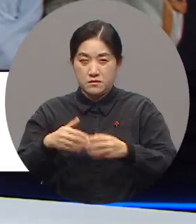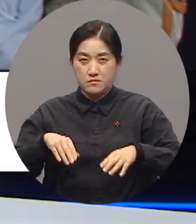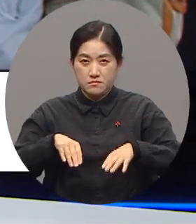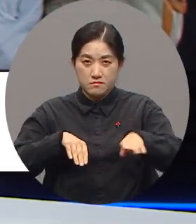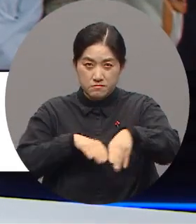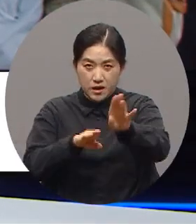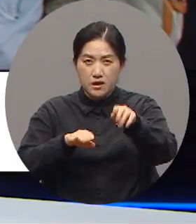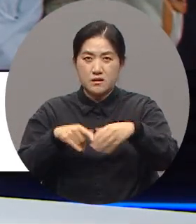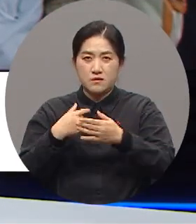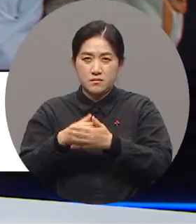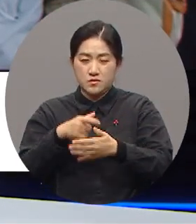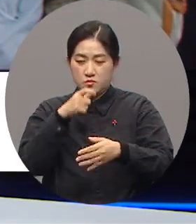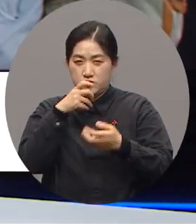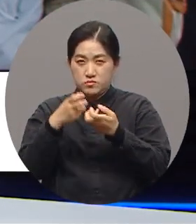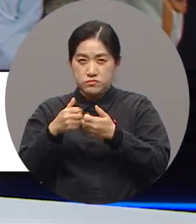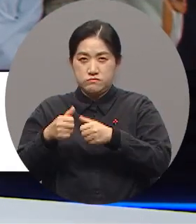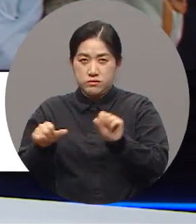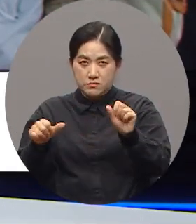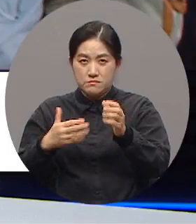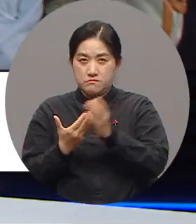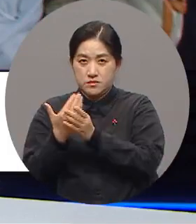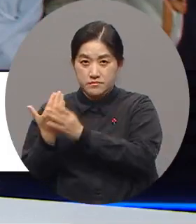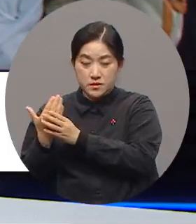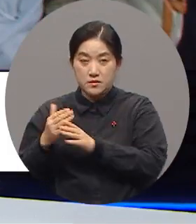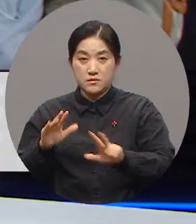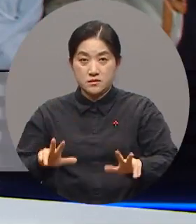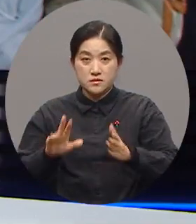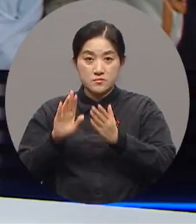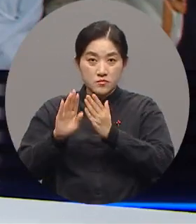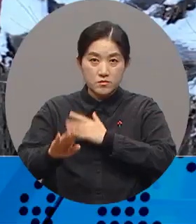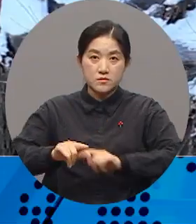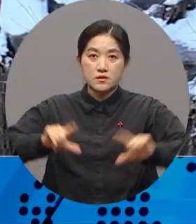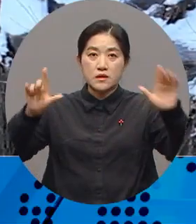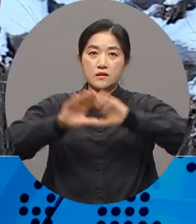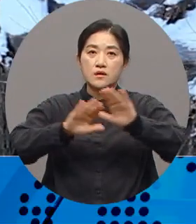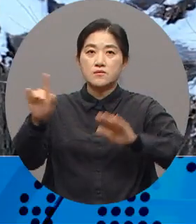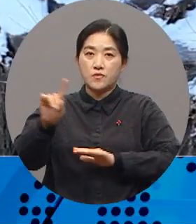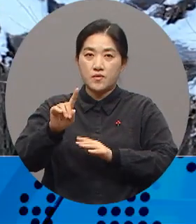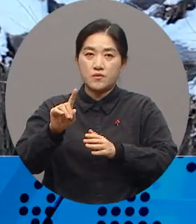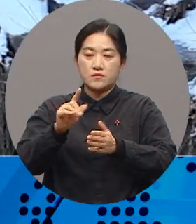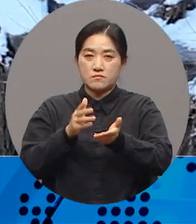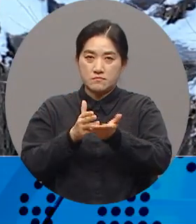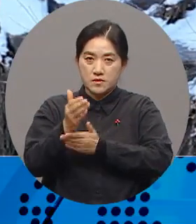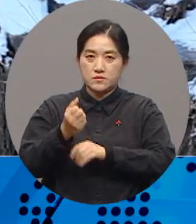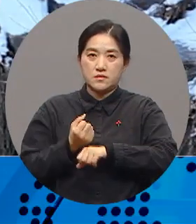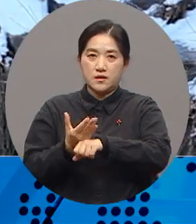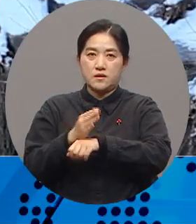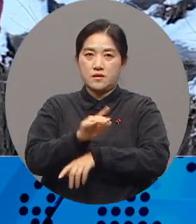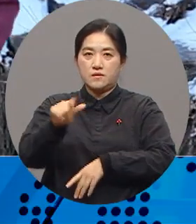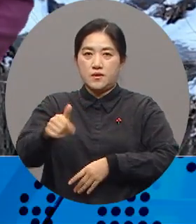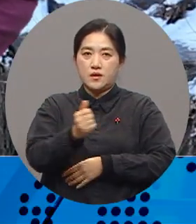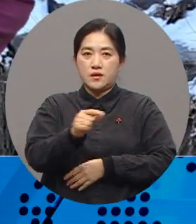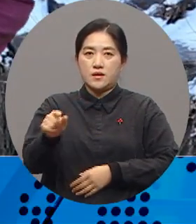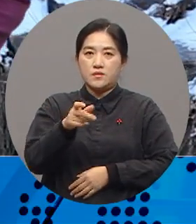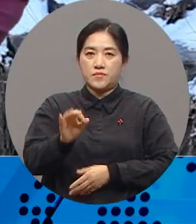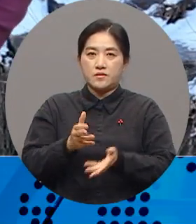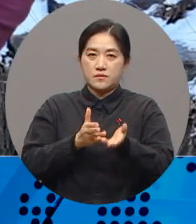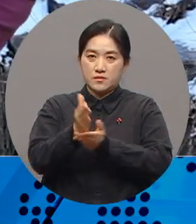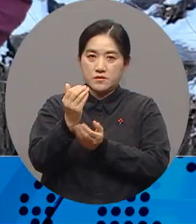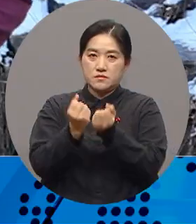빙판길 교통 사고와 동파도 속출하고있는데요.